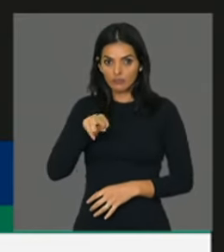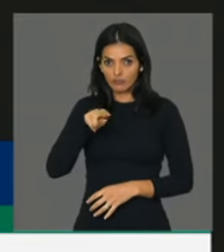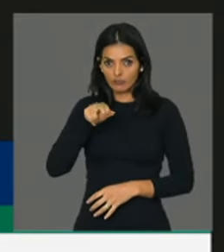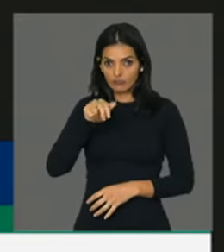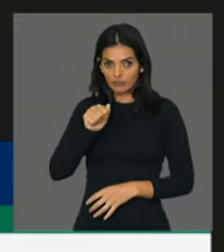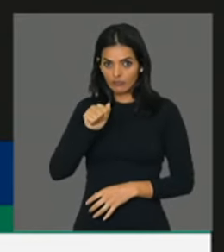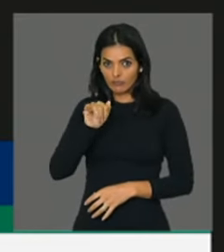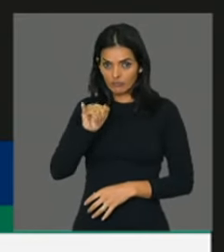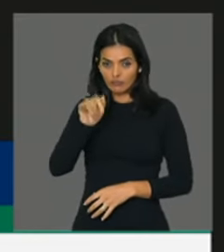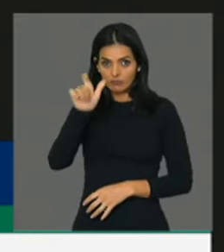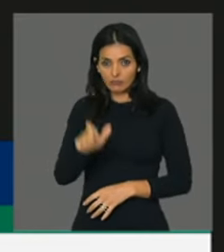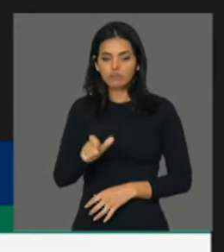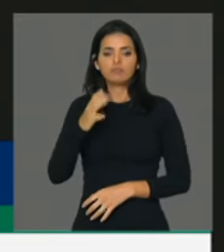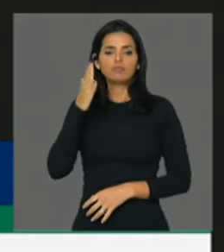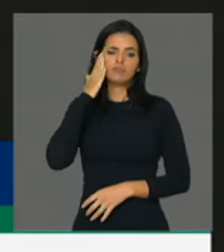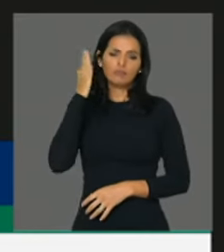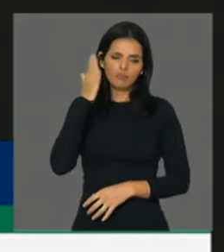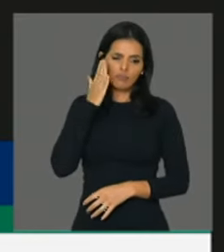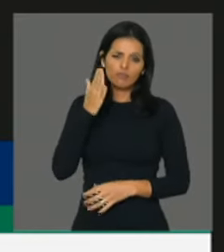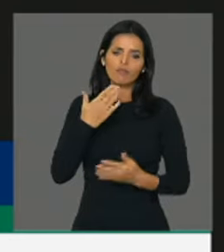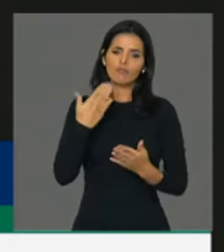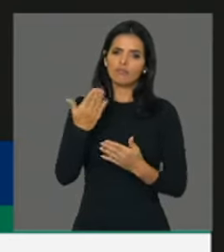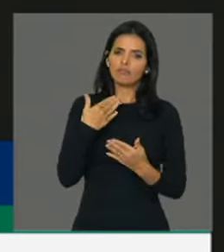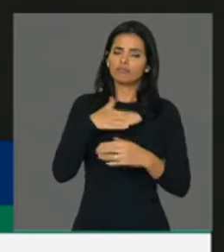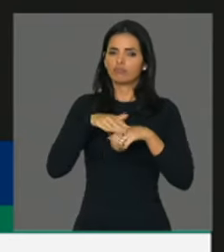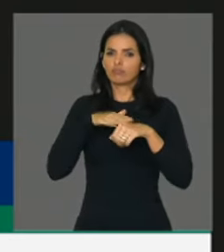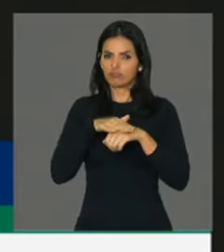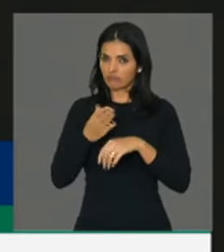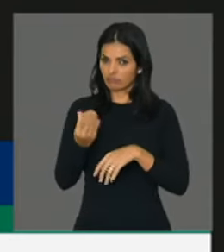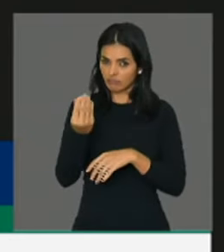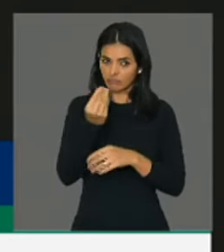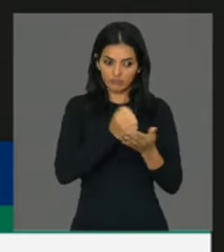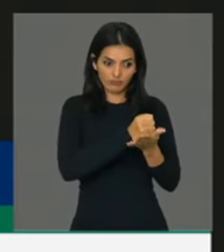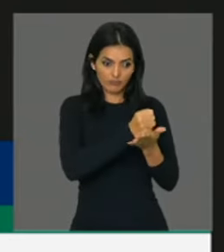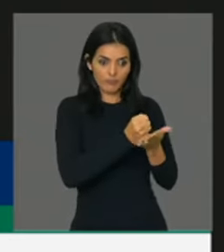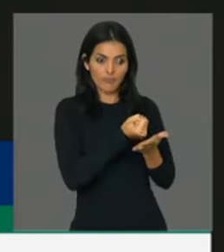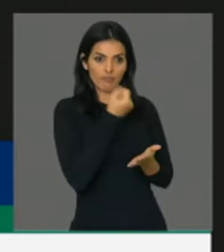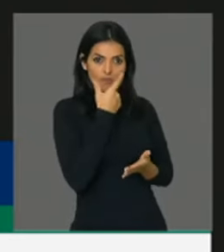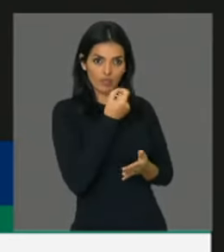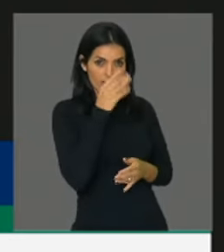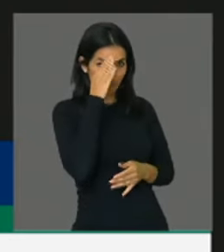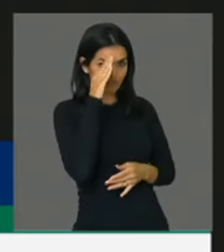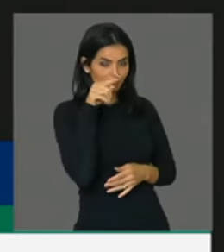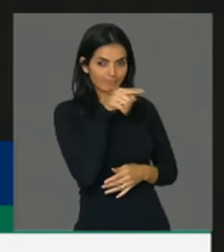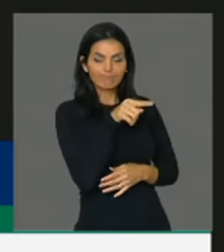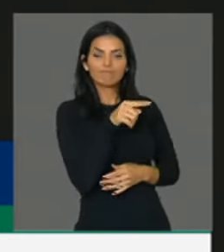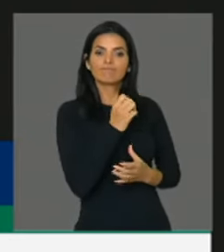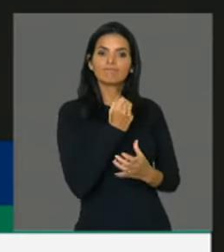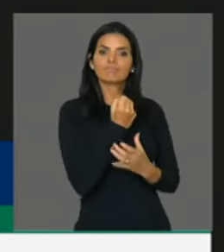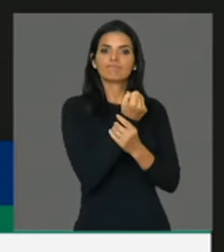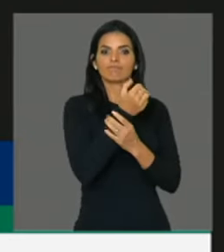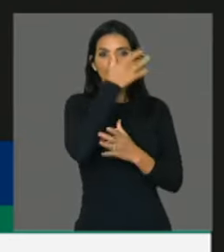GENTE CONVERSA BASTANTE SOBRE ISSO, E OS MEDICAMENTOS SÃO FUNDAMENTAIS PARA GARANTIR QUE AS PESSOAS COM PARKINSON CONSIGAM REALIZAR TAREFAS